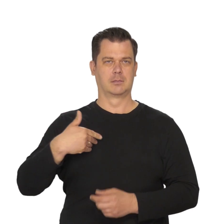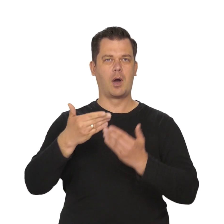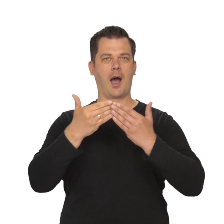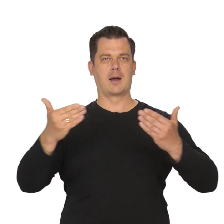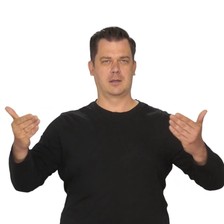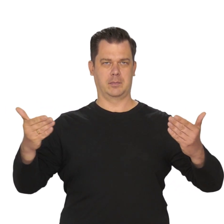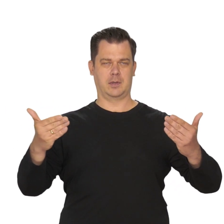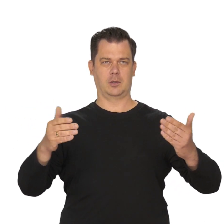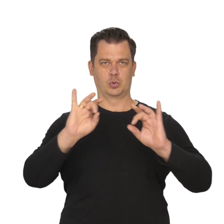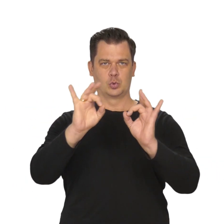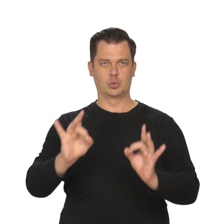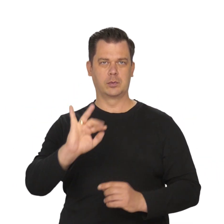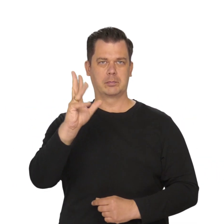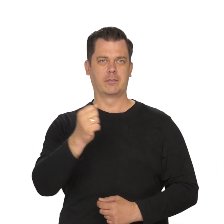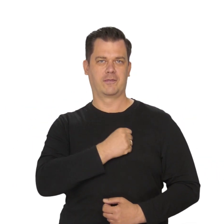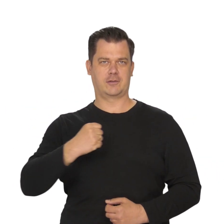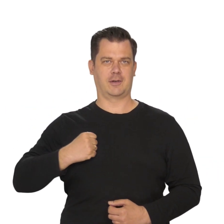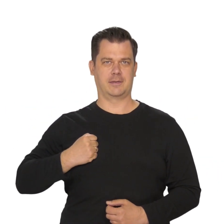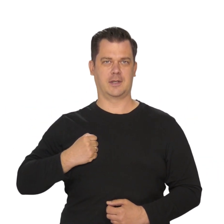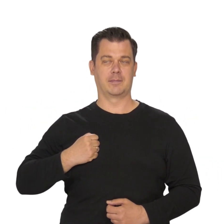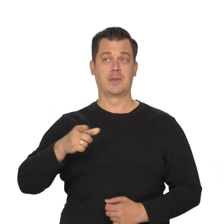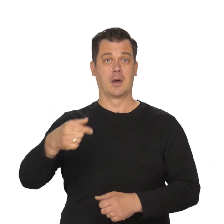profesora warszawskiej Akademii Sztuk Pięknych,